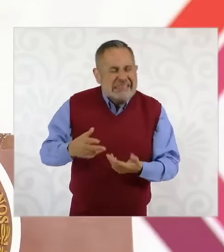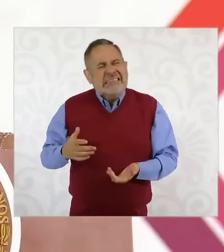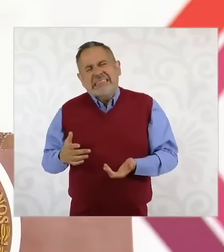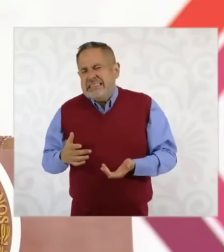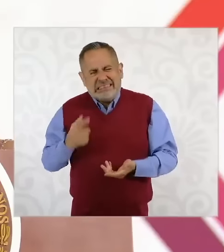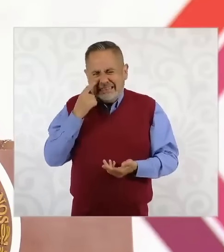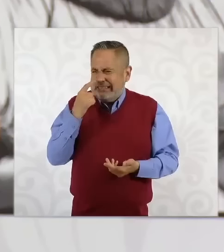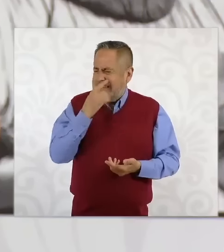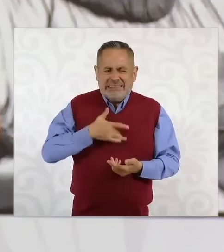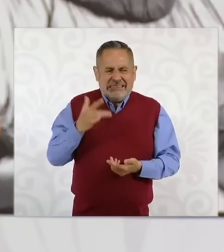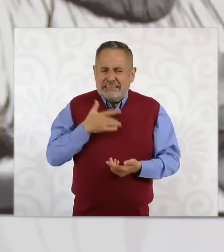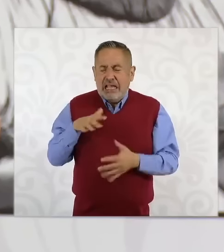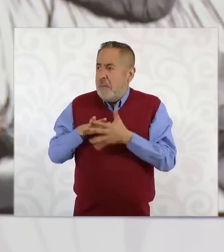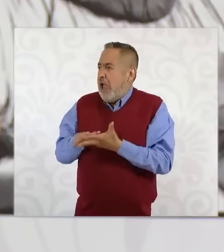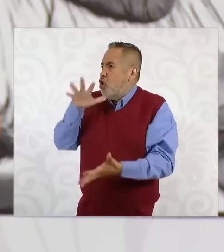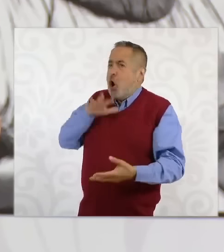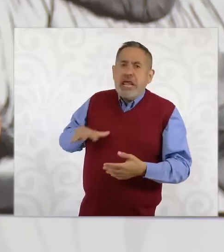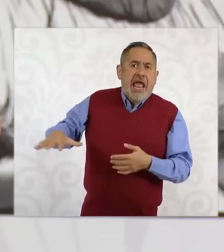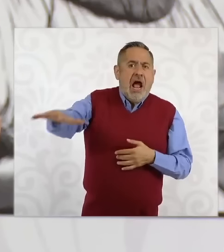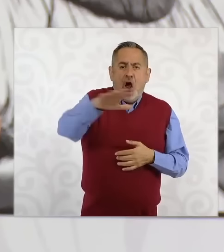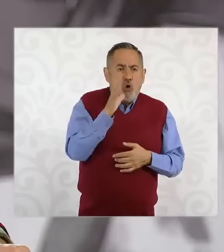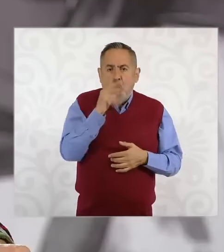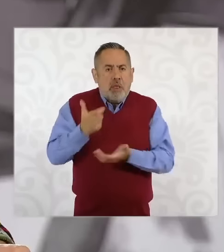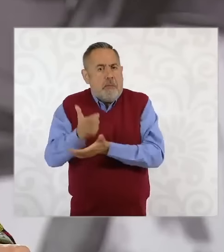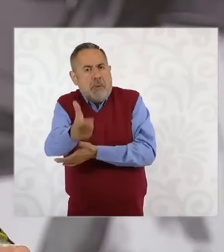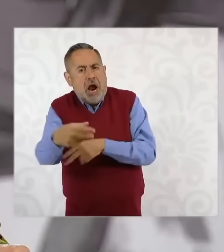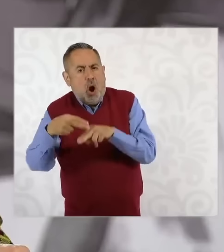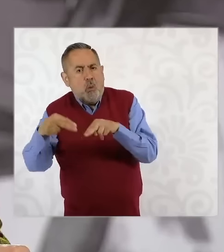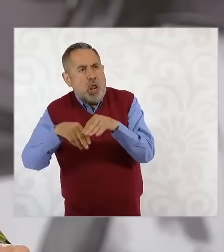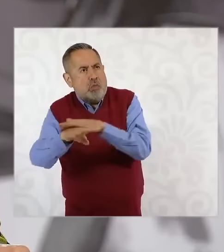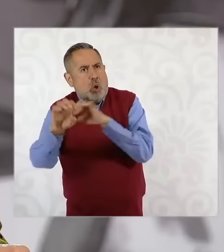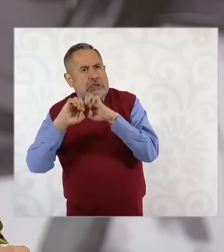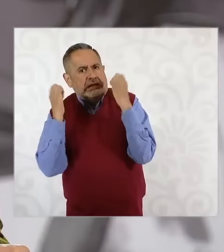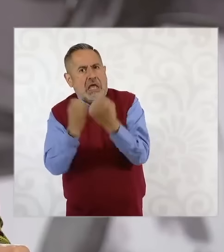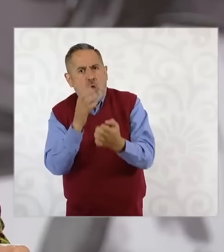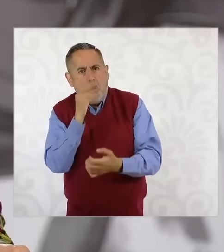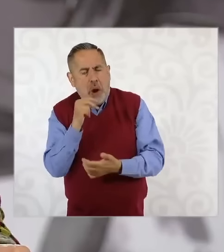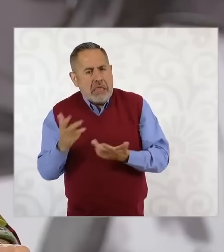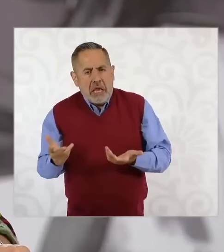la mayor parte del pueblo de México no podía pagar un boleto en el estadio y que es mejor estar con